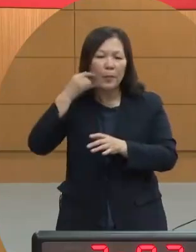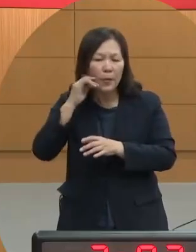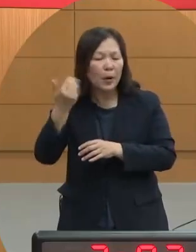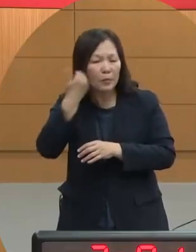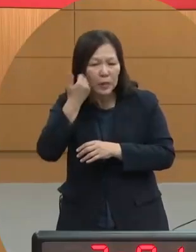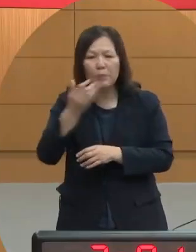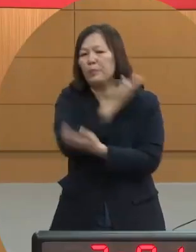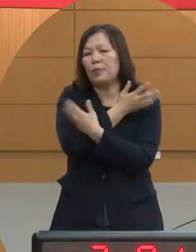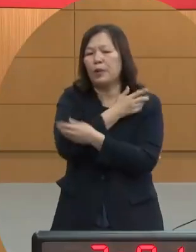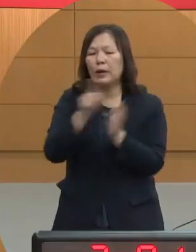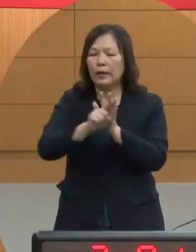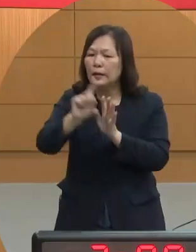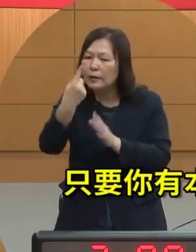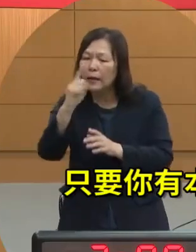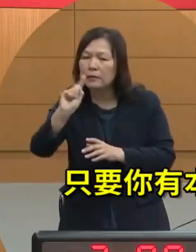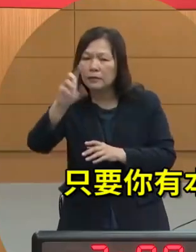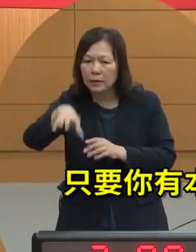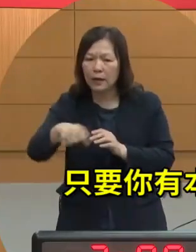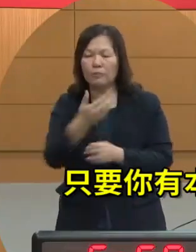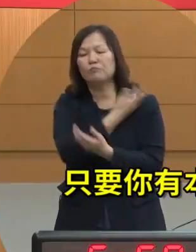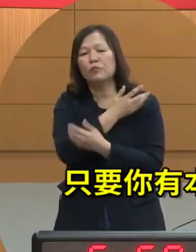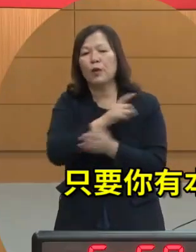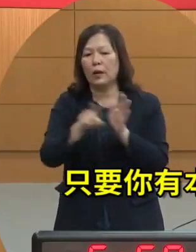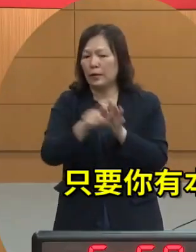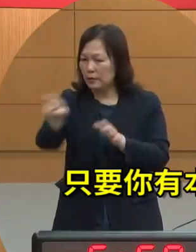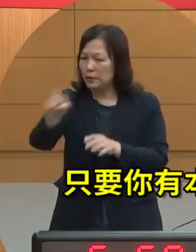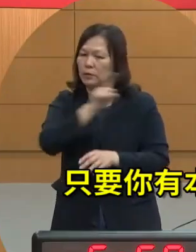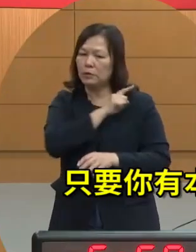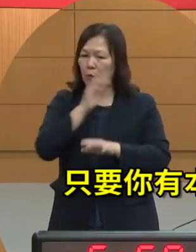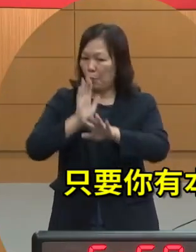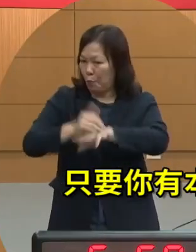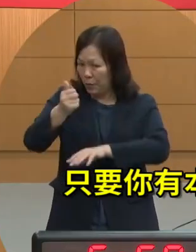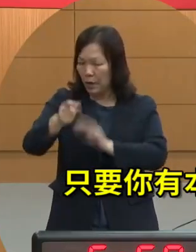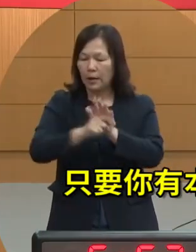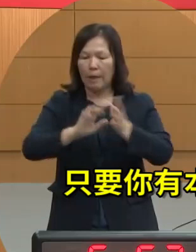不管你來自何方 只要你有本事 你就可以當到國家的宰相